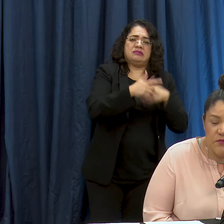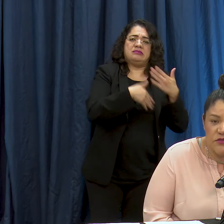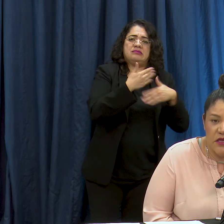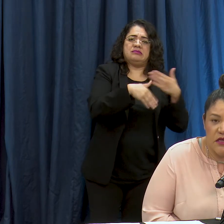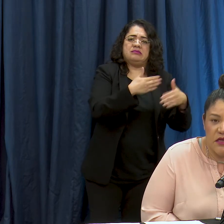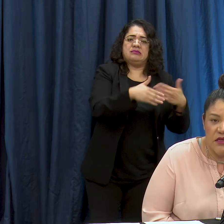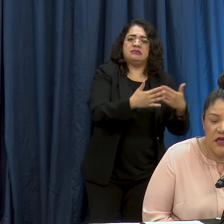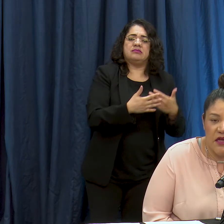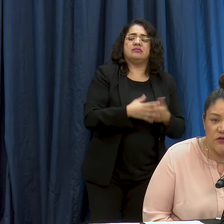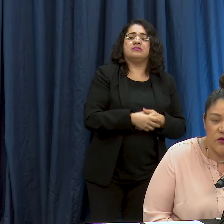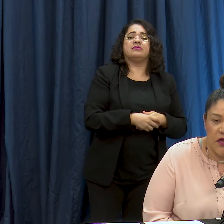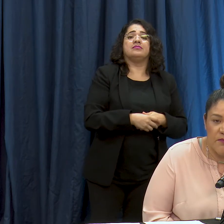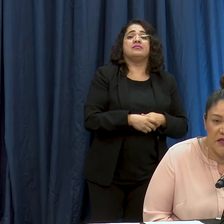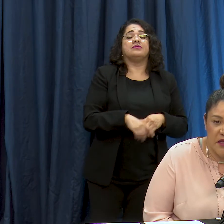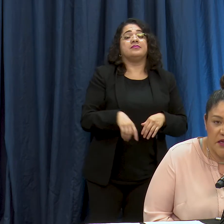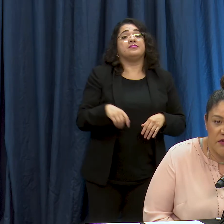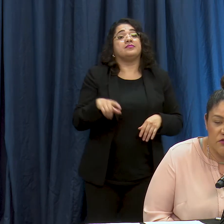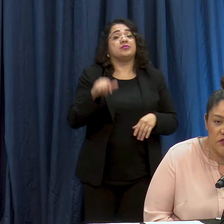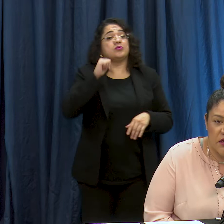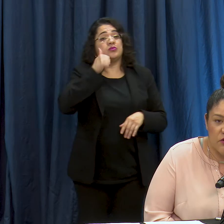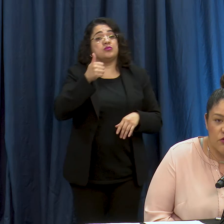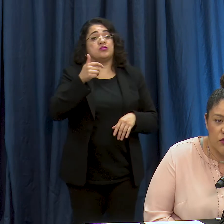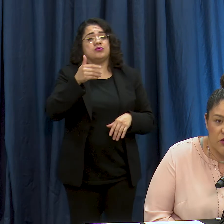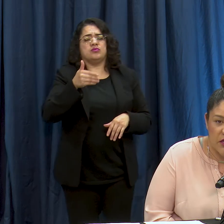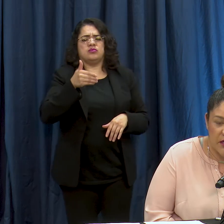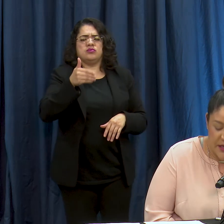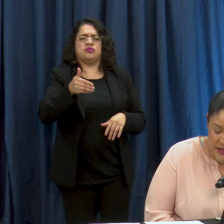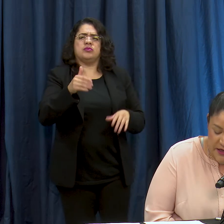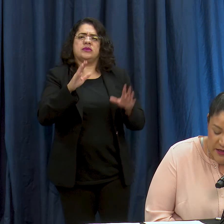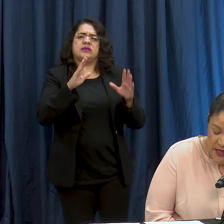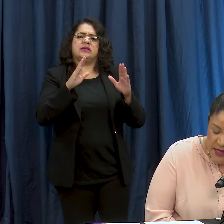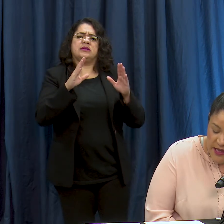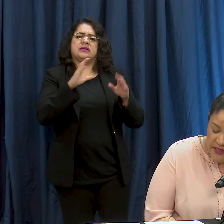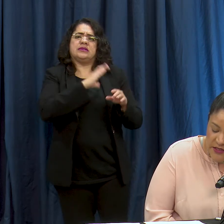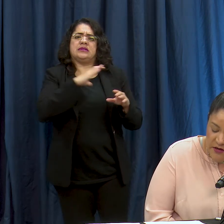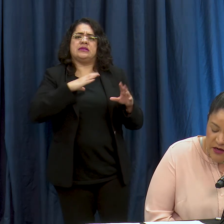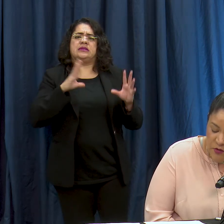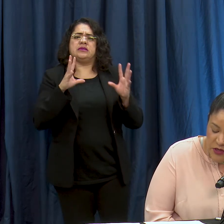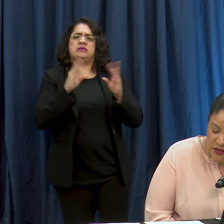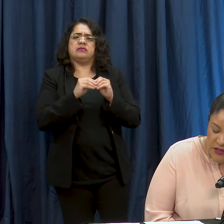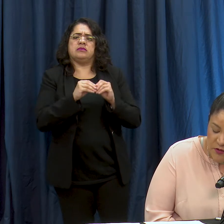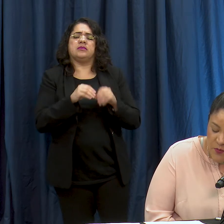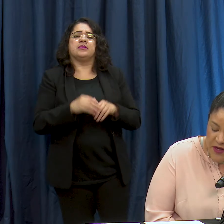a a tocar mañana en nuestra reunión de el alcalde a-- escena un articulo para